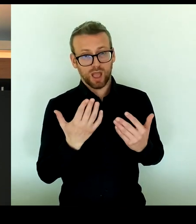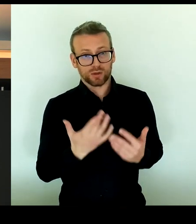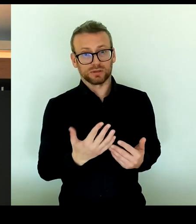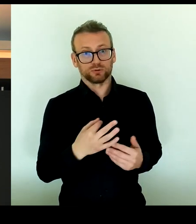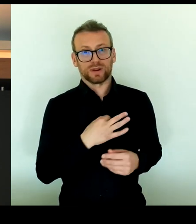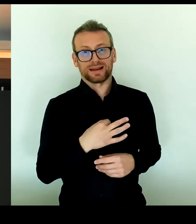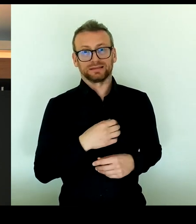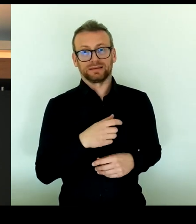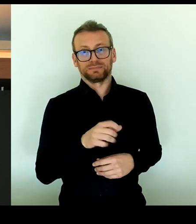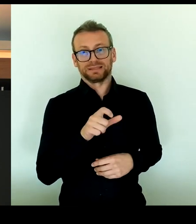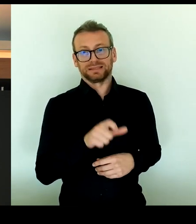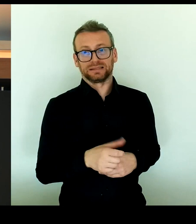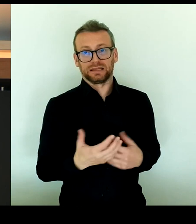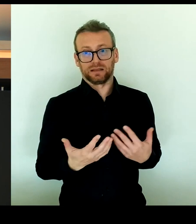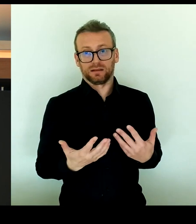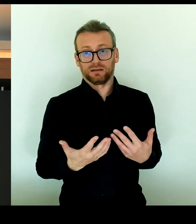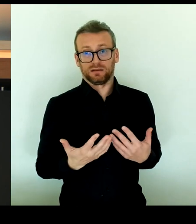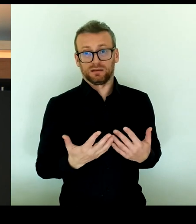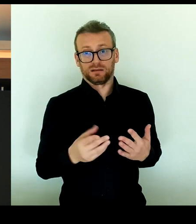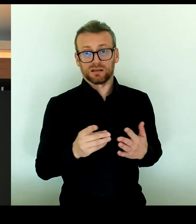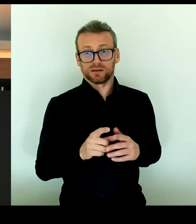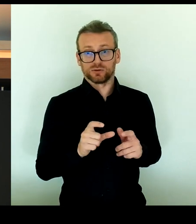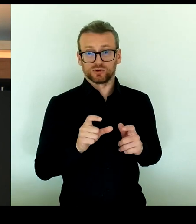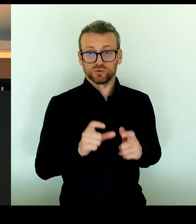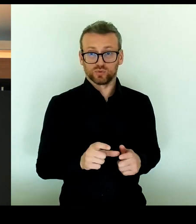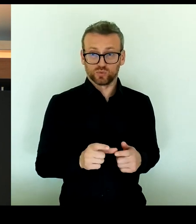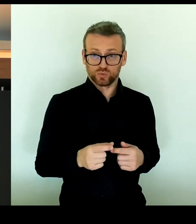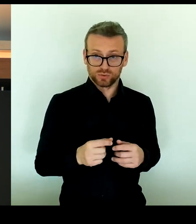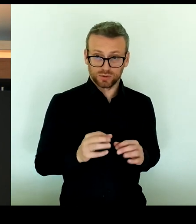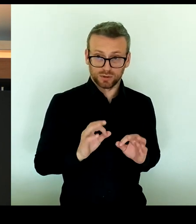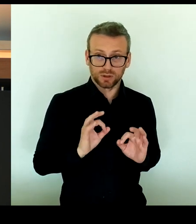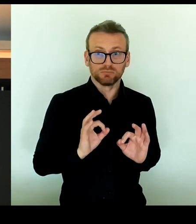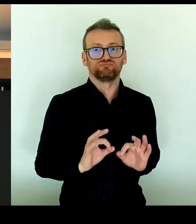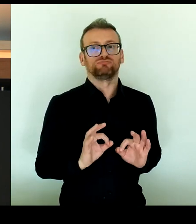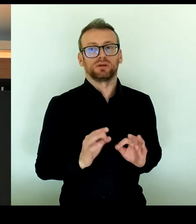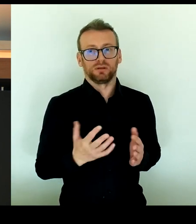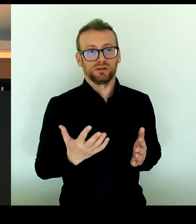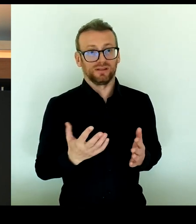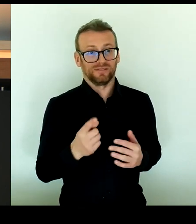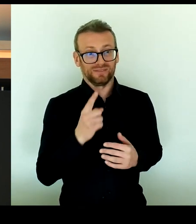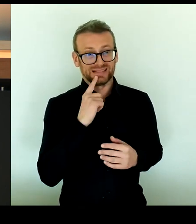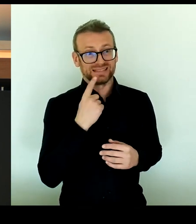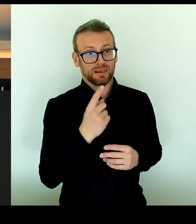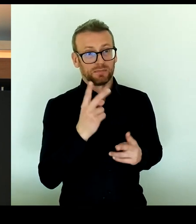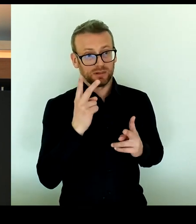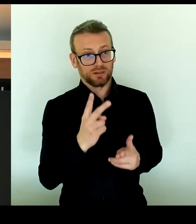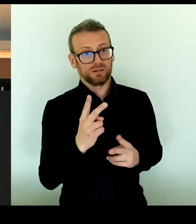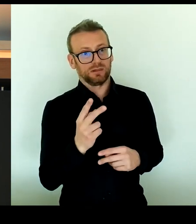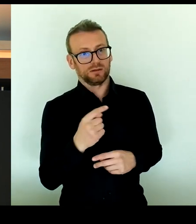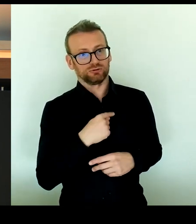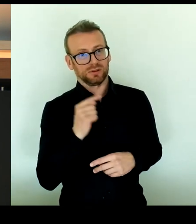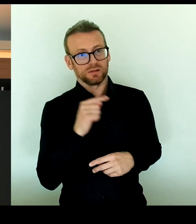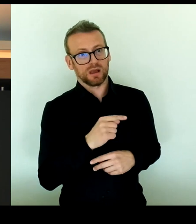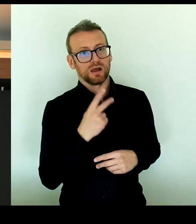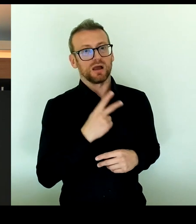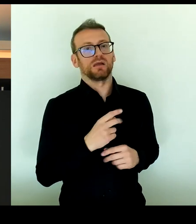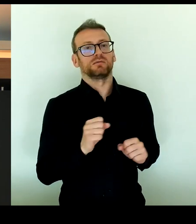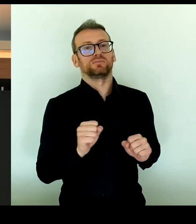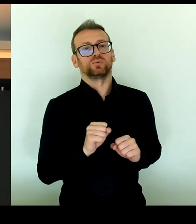wahrscheinlich vielfach nicht verfassungskonform waren. Eigentlich steht bezogen auf den Themenkomplex Corona